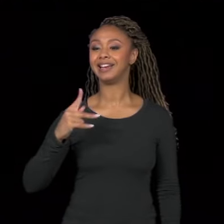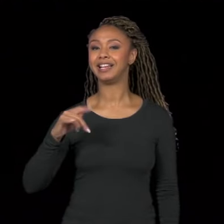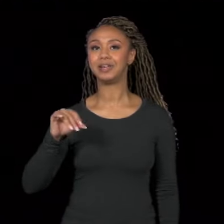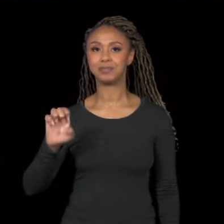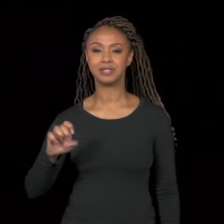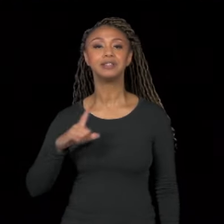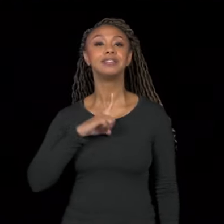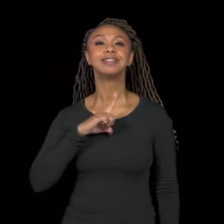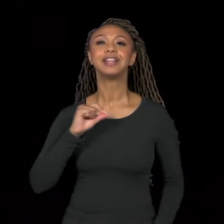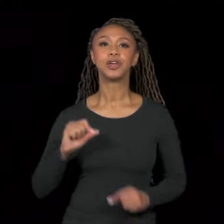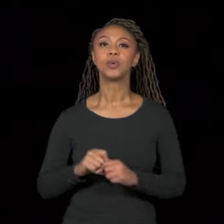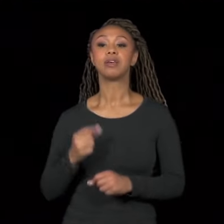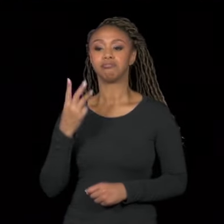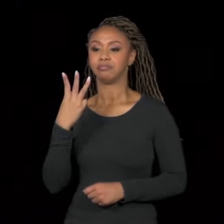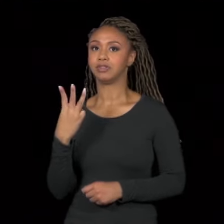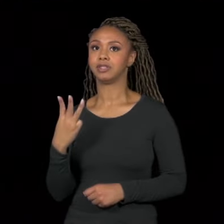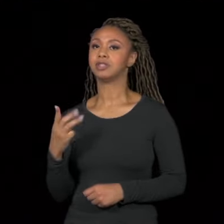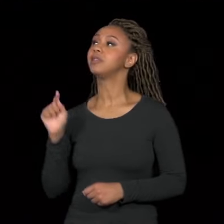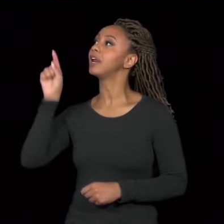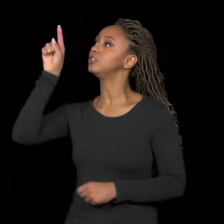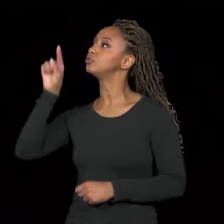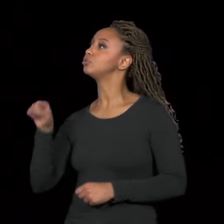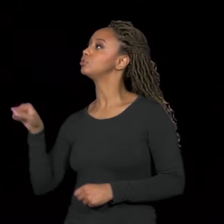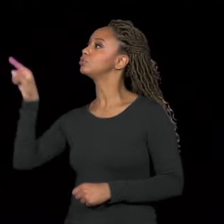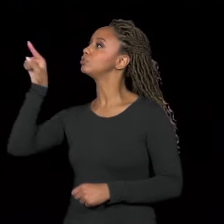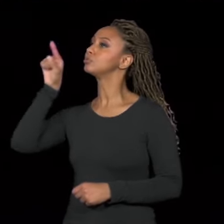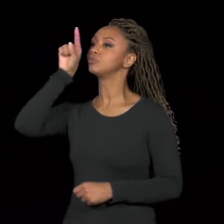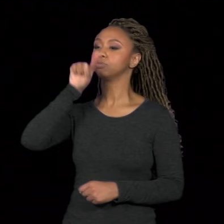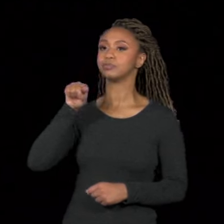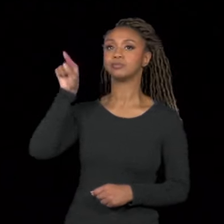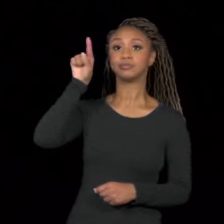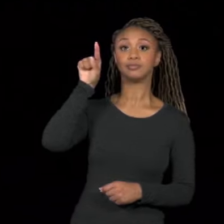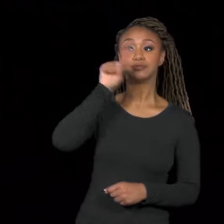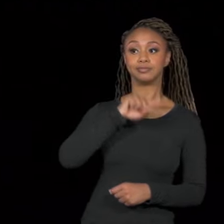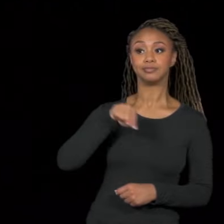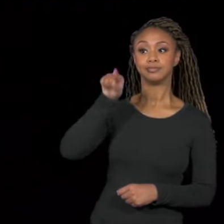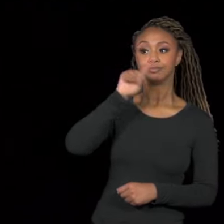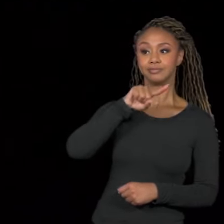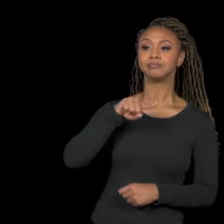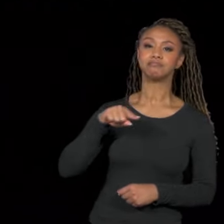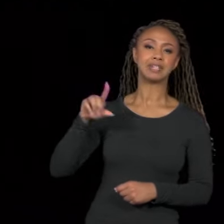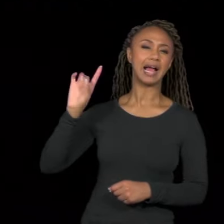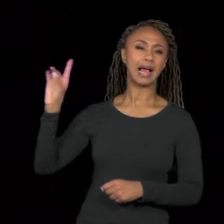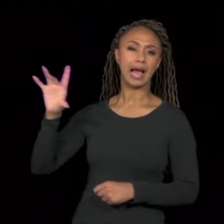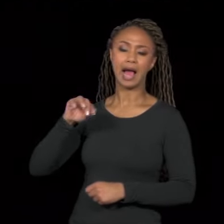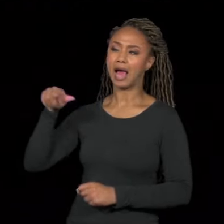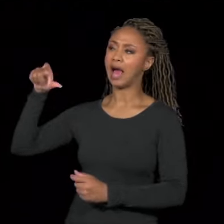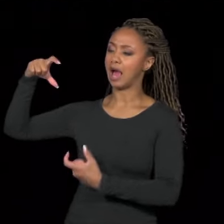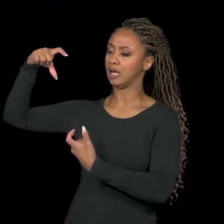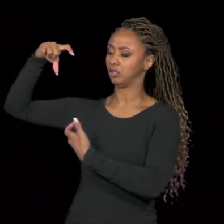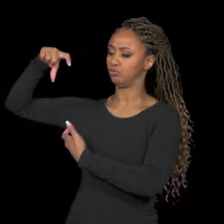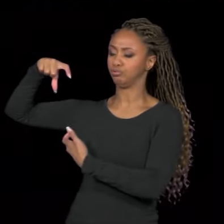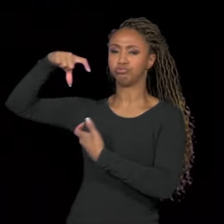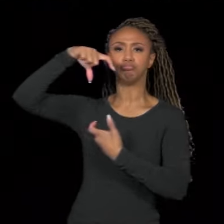NA PRIMEIRA, A GENTE TEM O TIPO ENTIDADE "FUNCIONÁRIO". ENTÃO EU TENHO ALI A IDENTIDADE